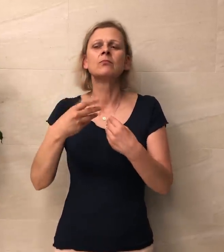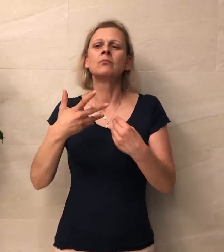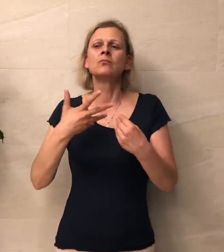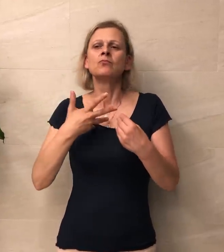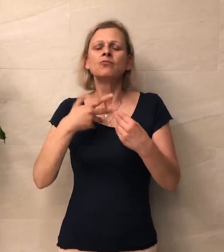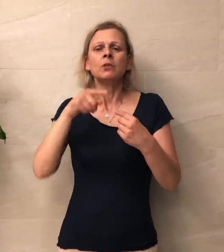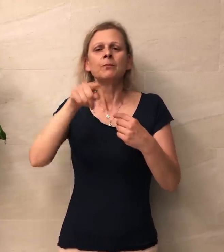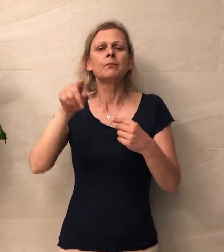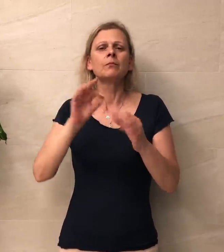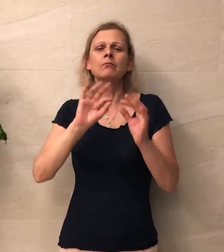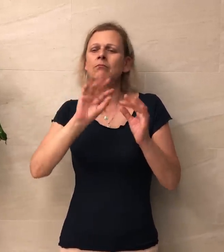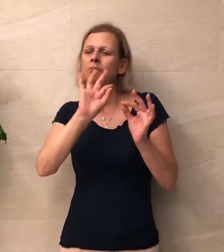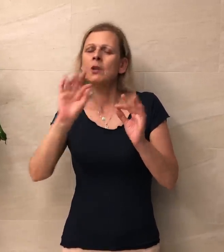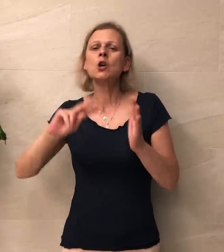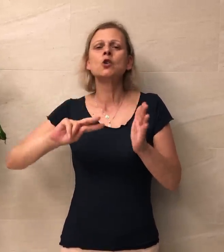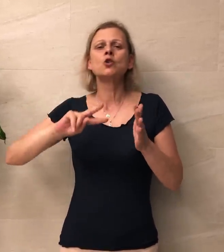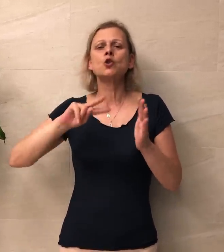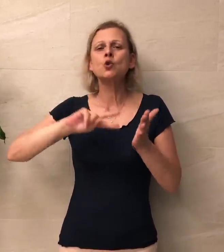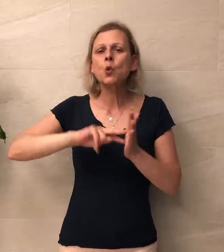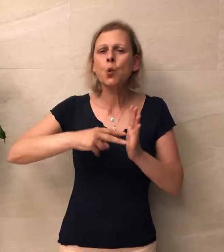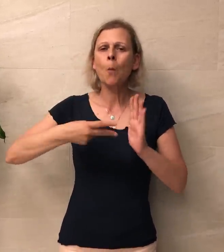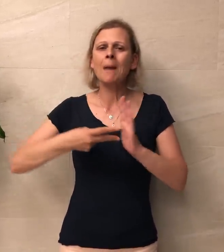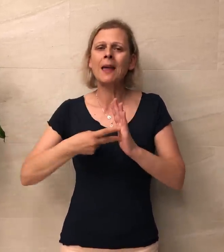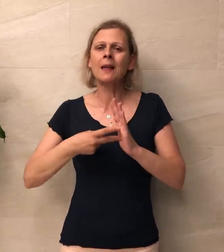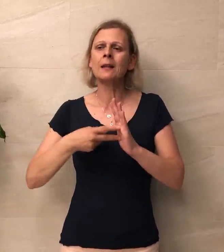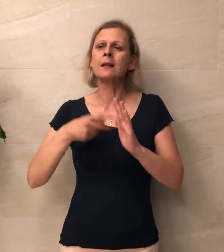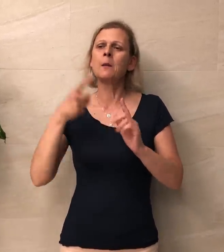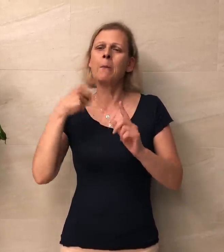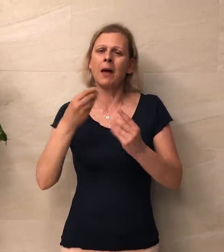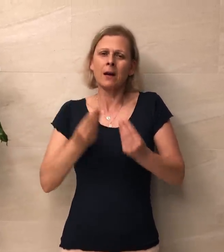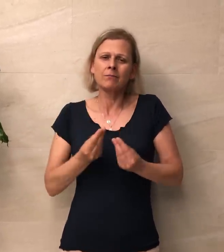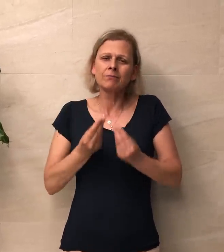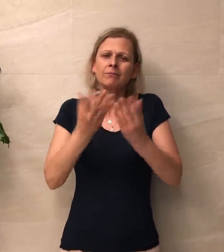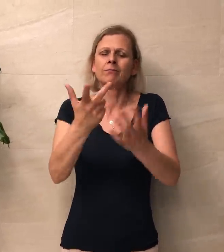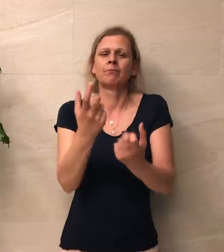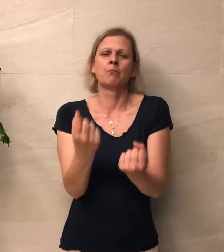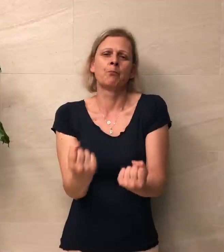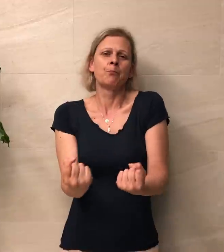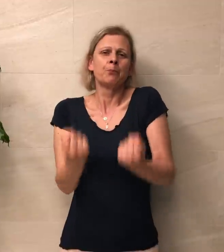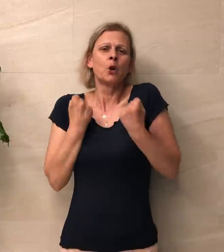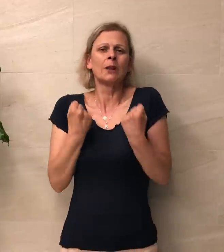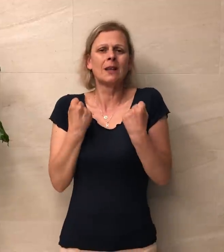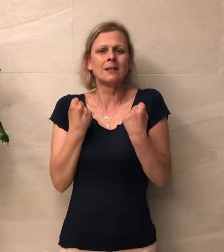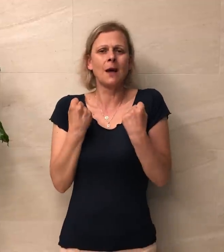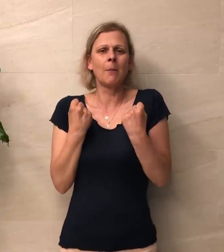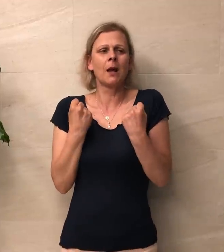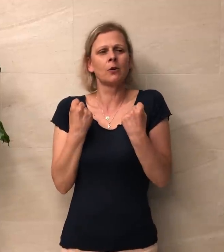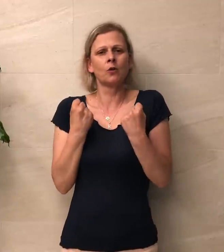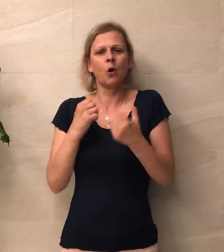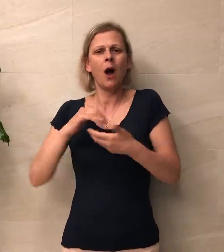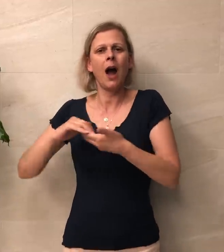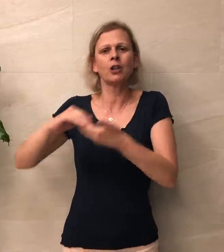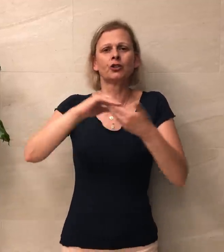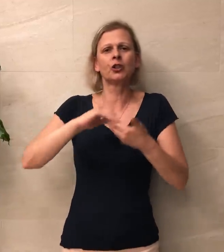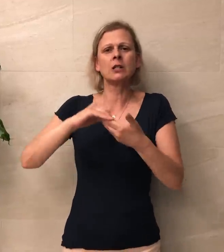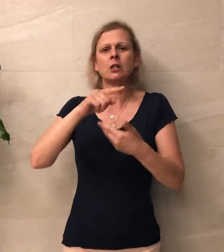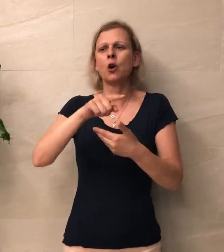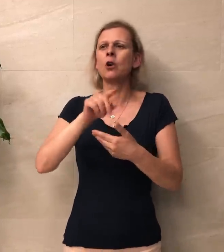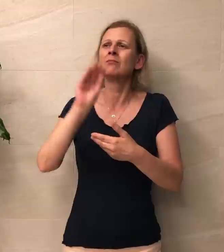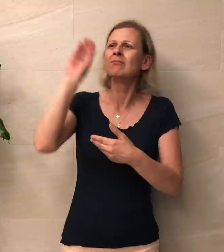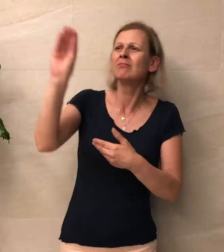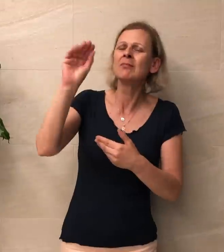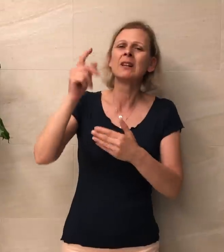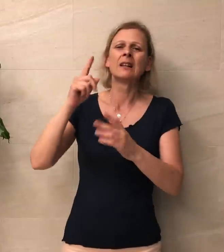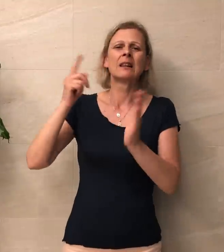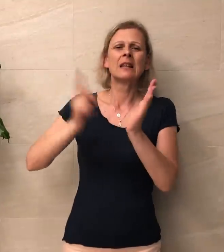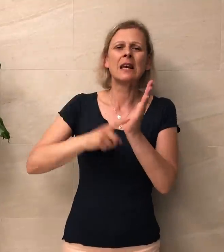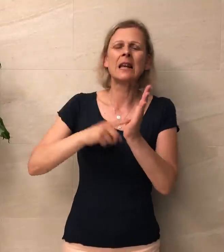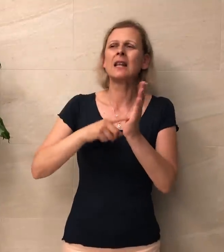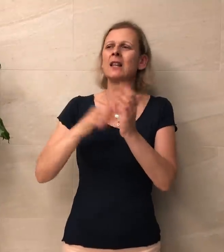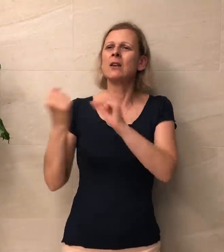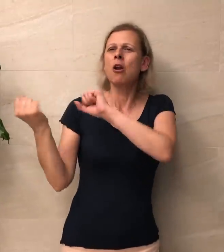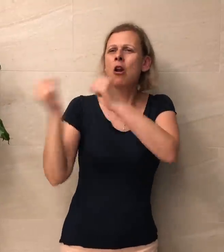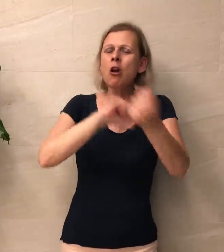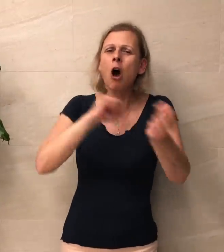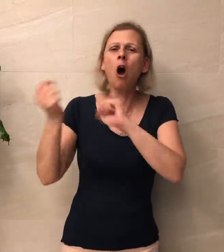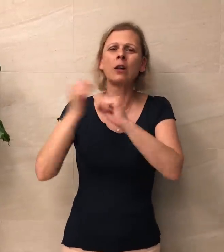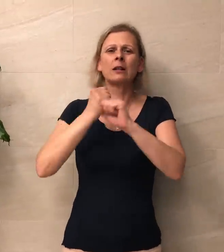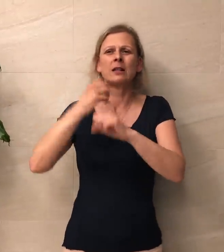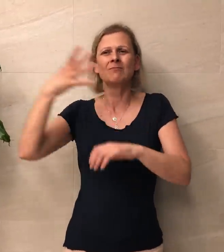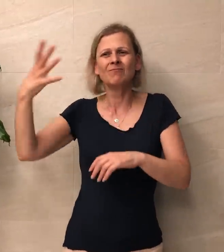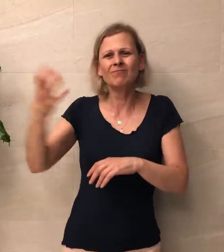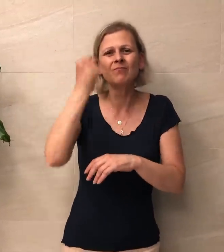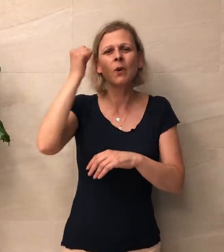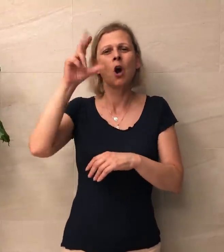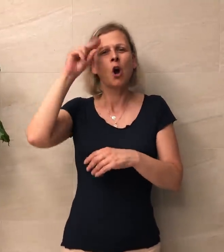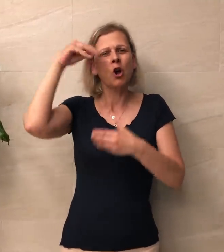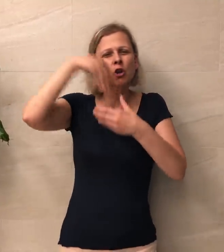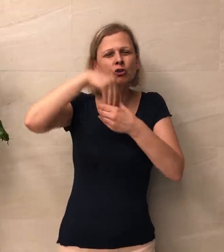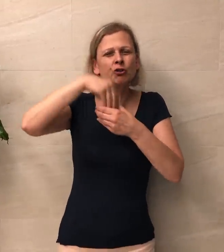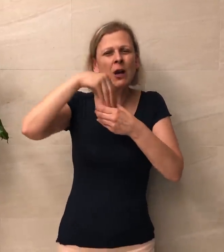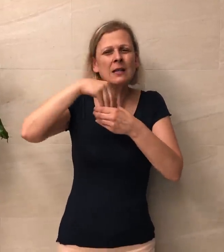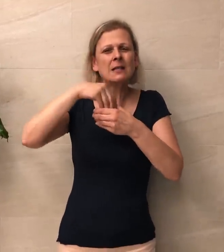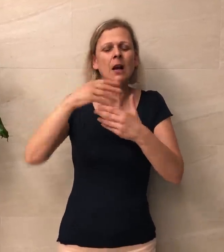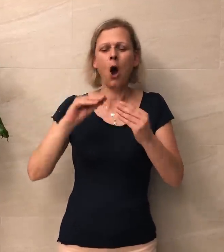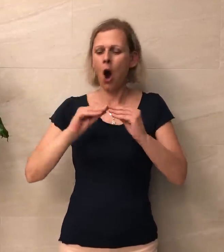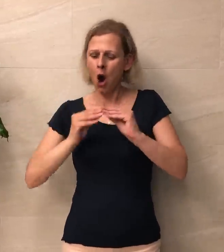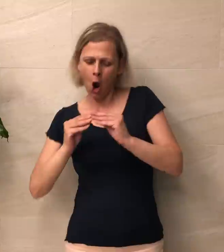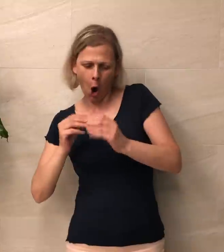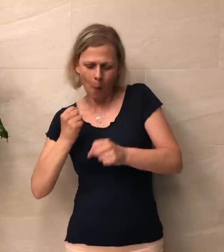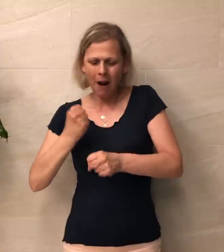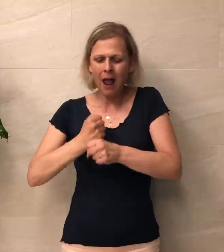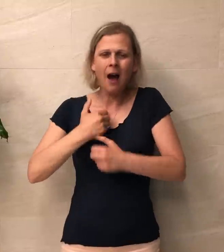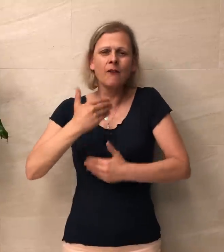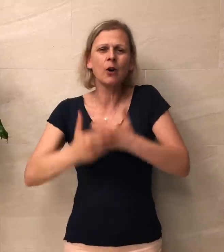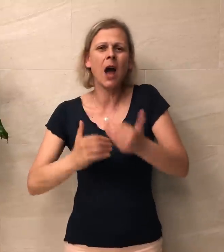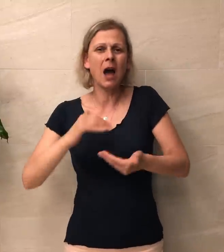promossa dalle Associazioni finalizzata alla rivendicazione dei propri diritti, alle lotte condotte, all’accrescimento delle conoscenze sul lavoro da svolgere,